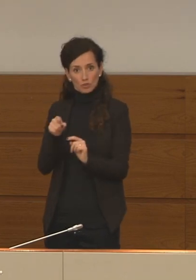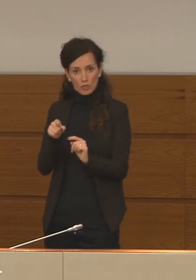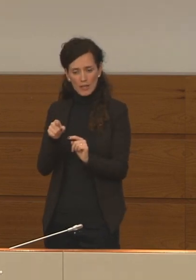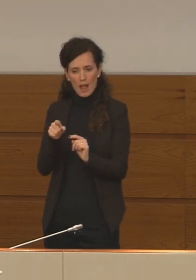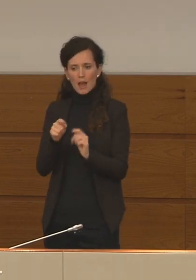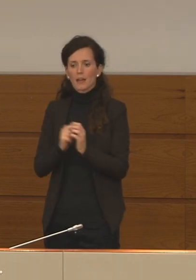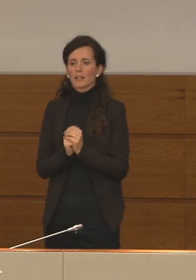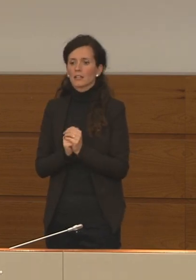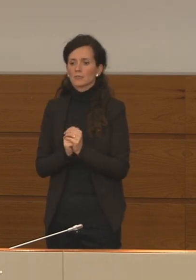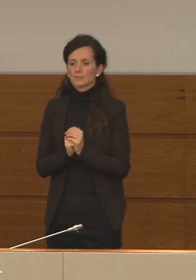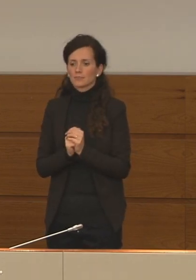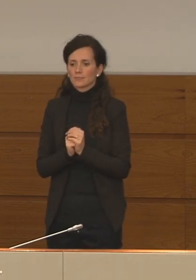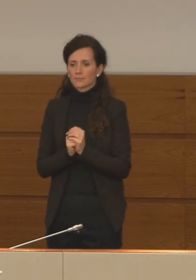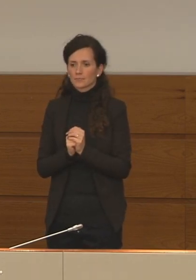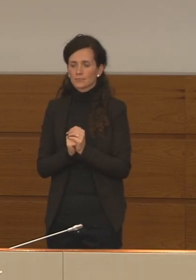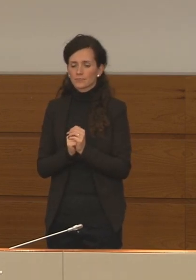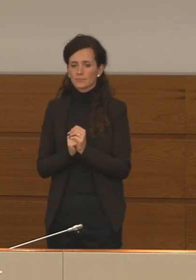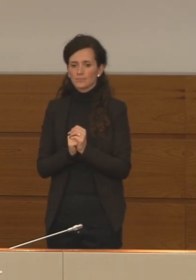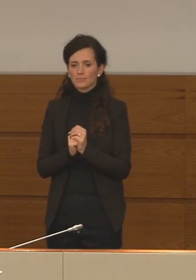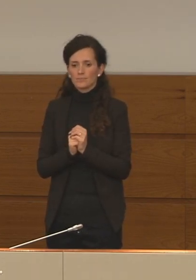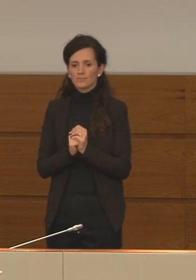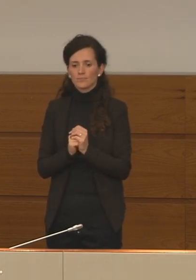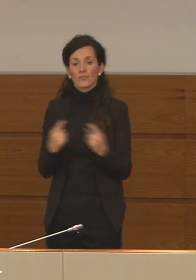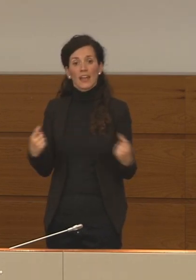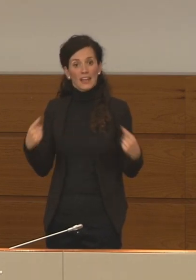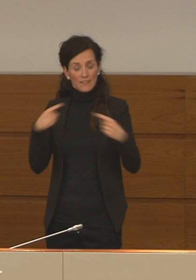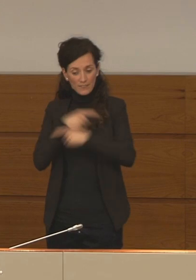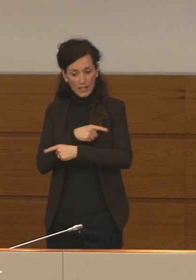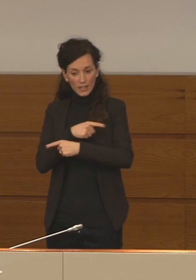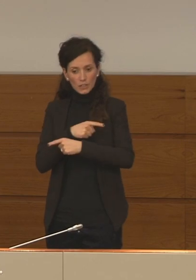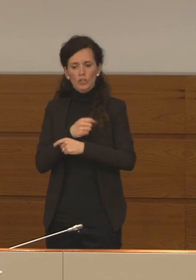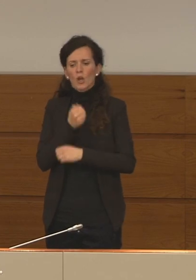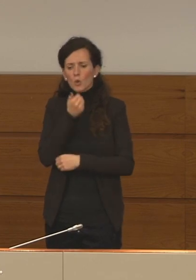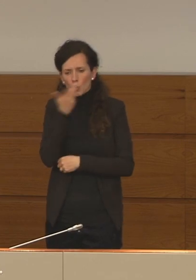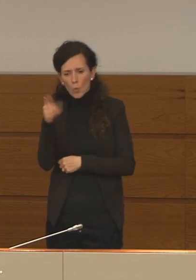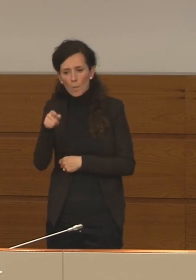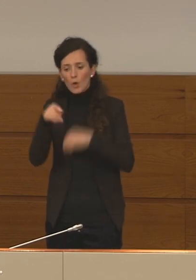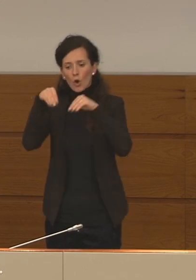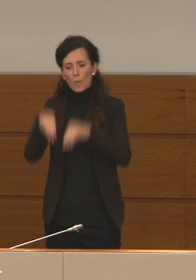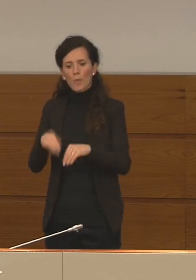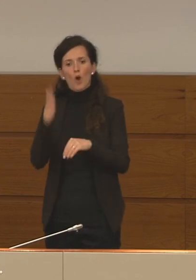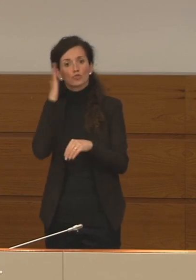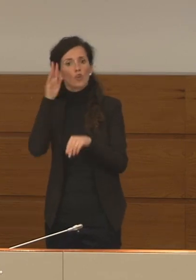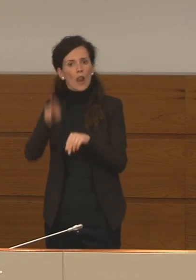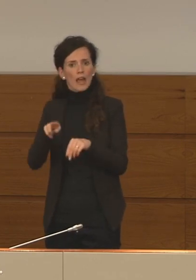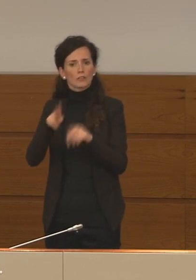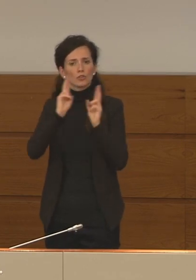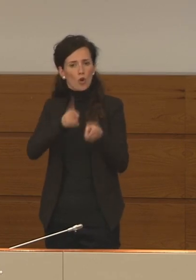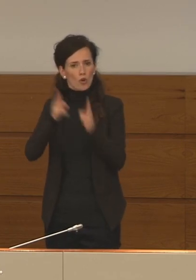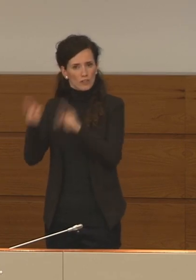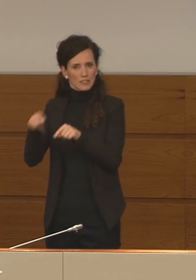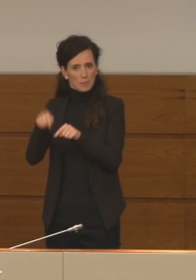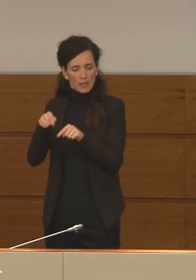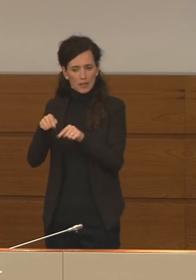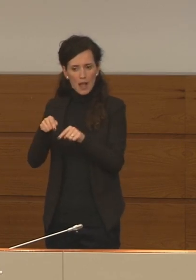Per quanto riguarda invece il numero dei posti letto noi abbiamo come detto in